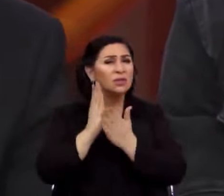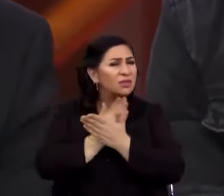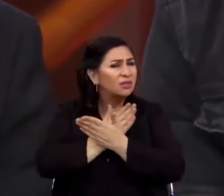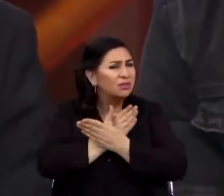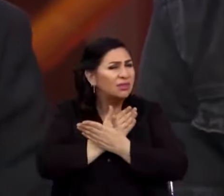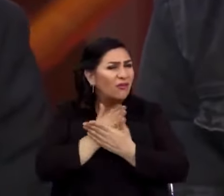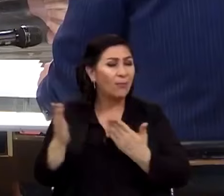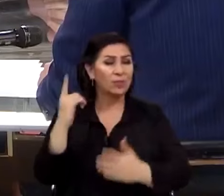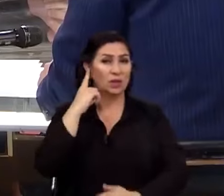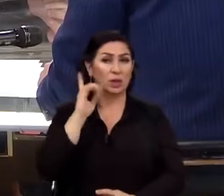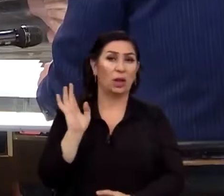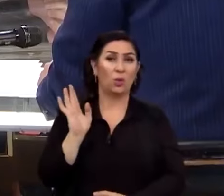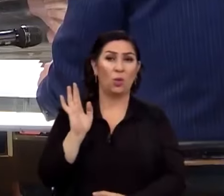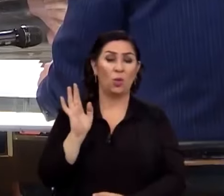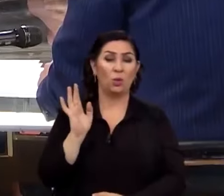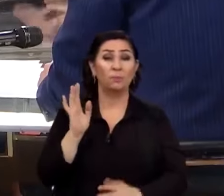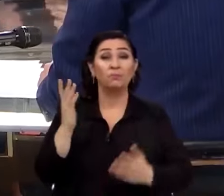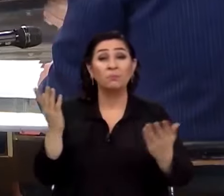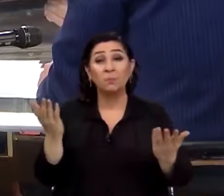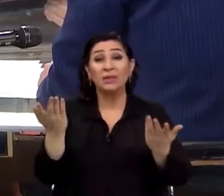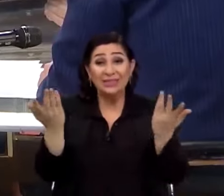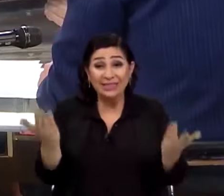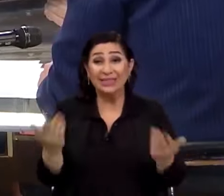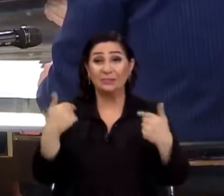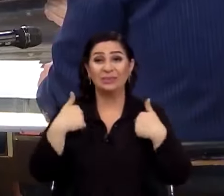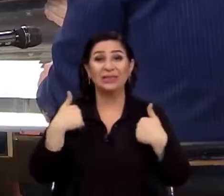bir şey var ve bir şey dinleniyor ve zaten bize yani dinlenerek büyütüldü